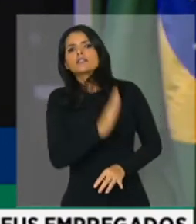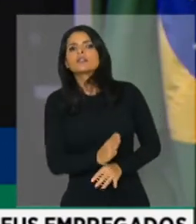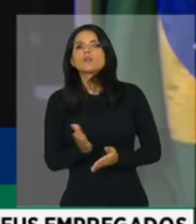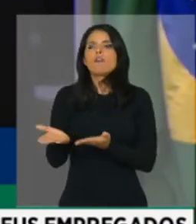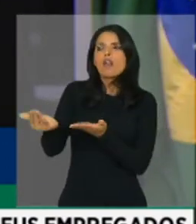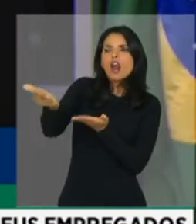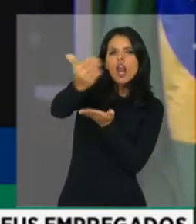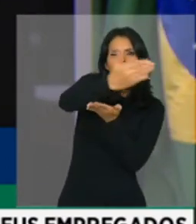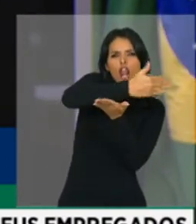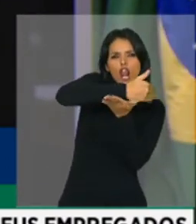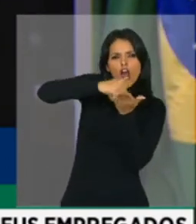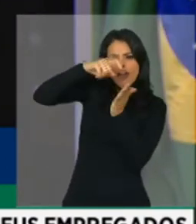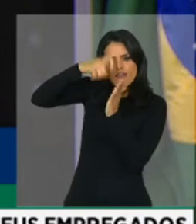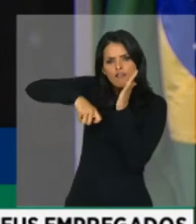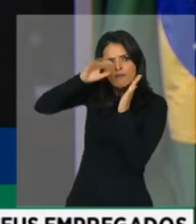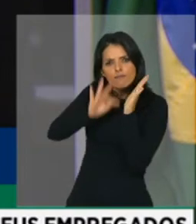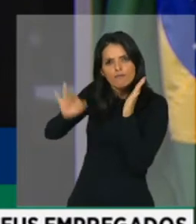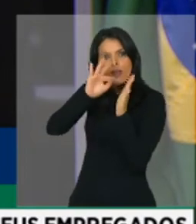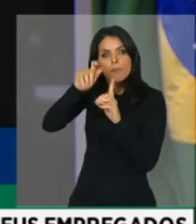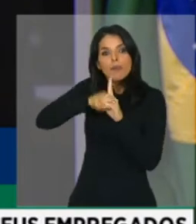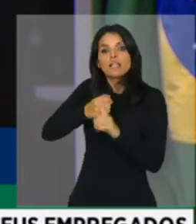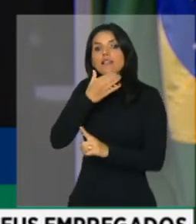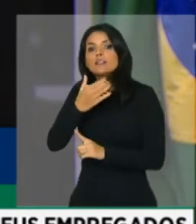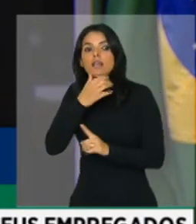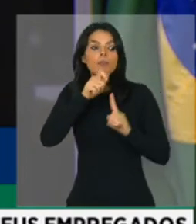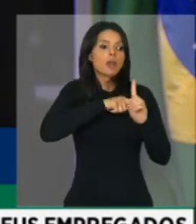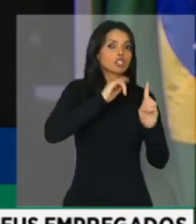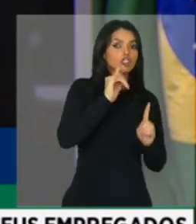RECORDE DE IMPOSTOS FEDERAIS EM DEZEMBRO E JANEIRO, SENHOR PRESIDENTE. ISSO NINGUÉM FALA